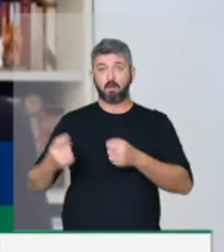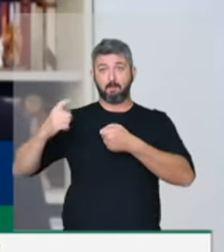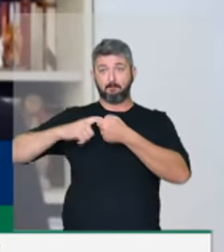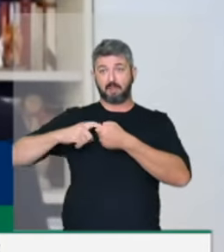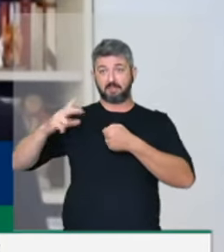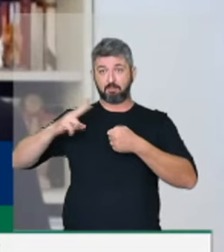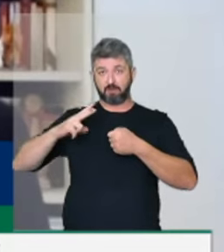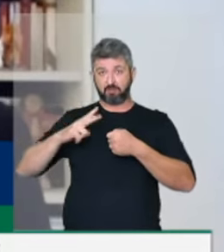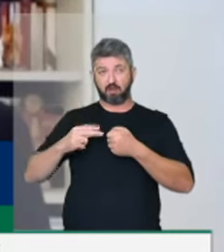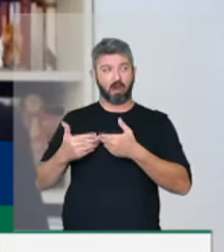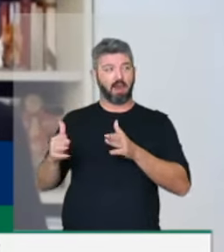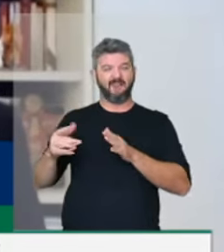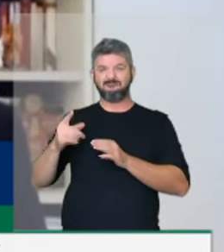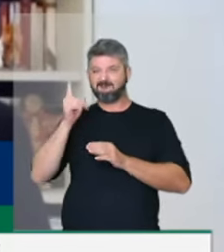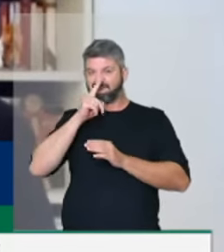NA VACINA. NÃO PODEMOS ADMITIR QUE ISSO TAMBÉM VAI